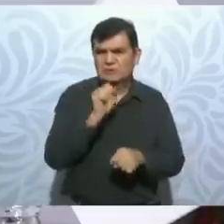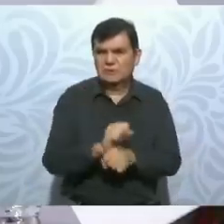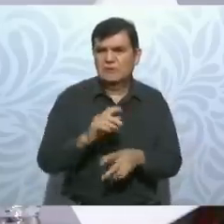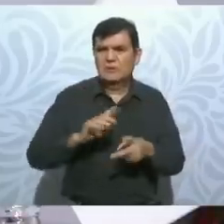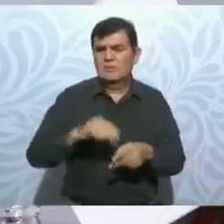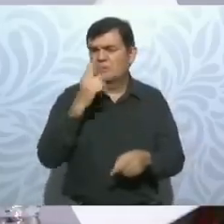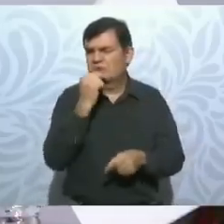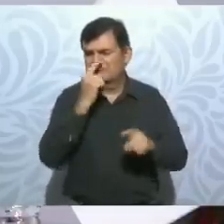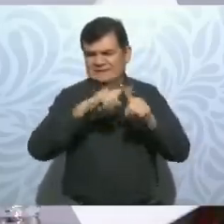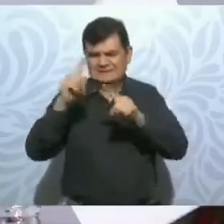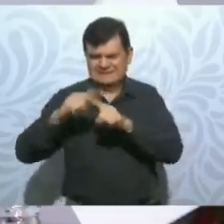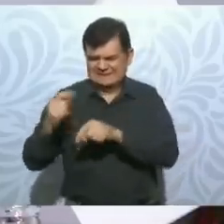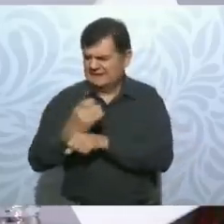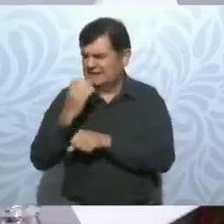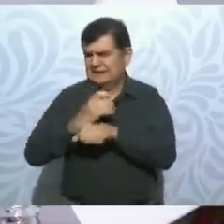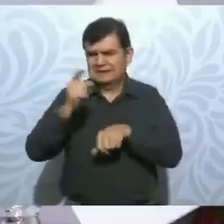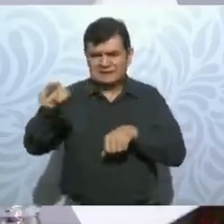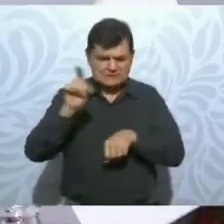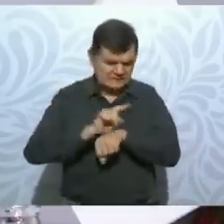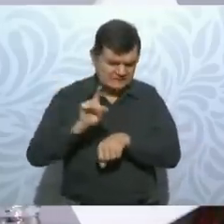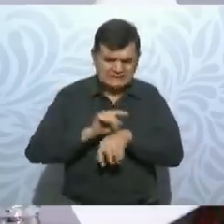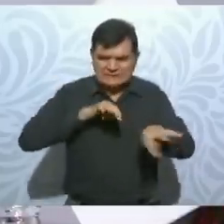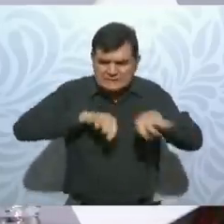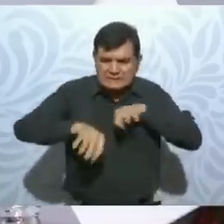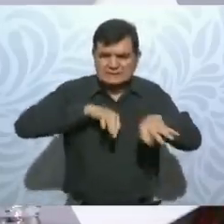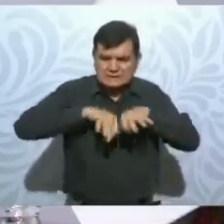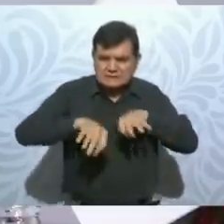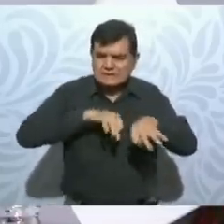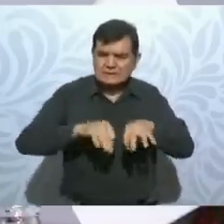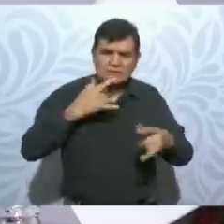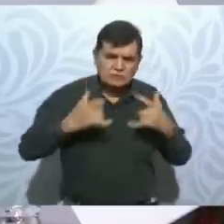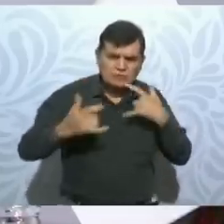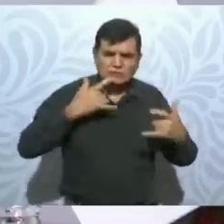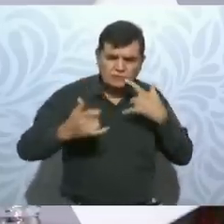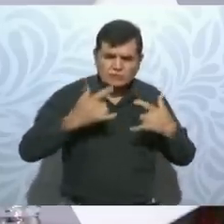los estados que todos los días están haciendo su mayor esfuerzo para dar protección a la